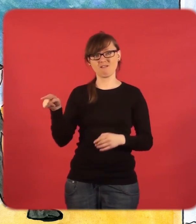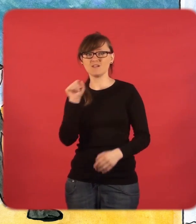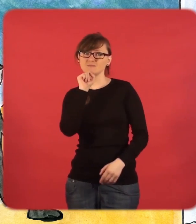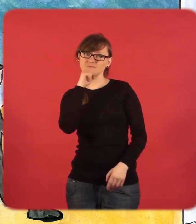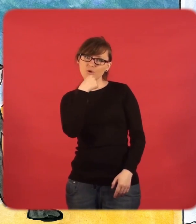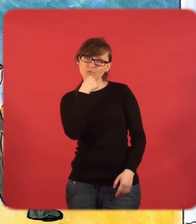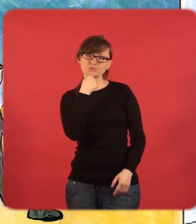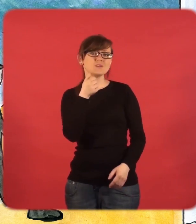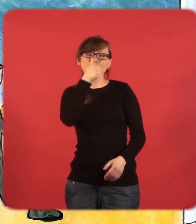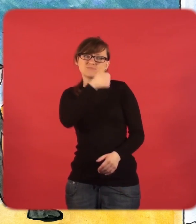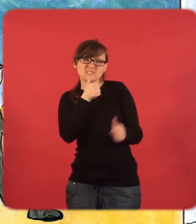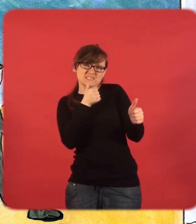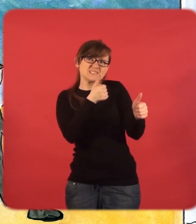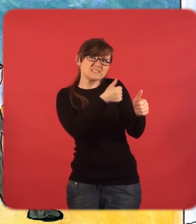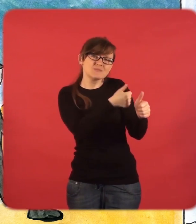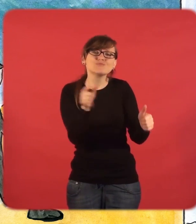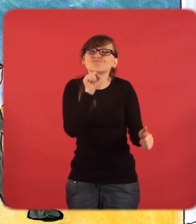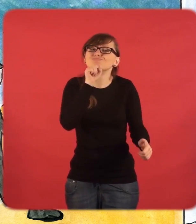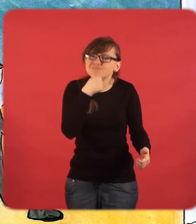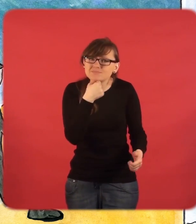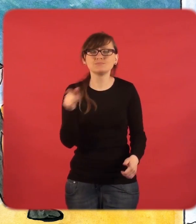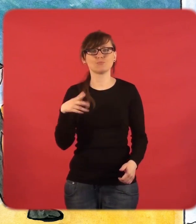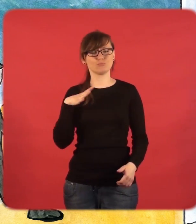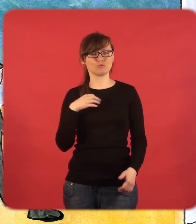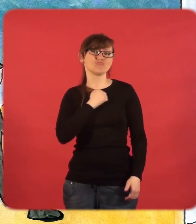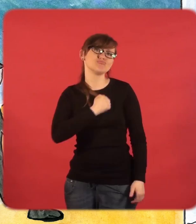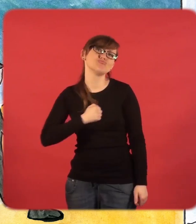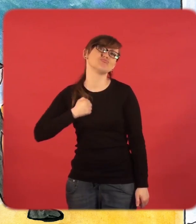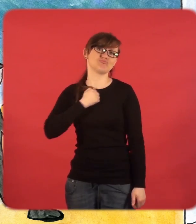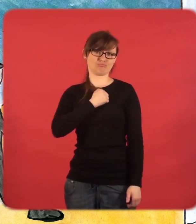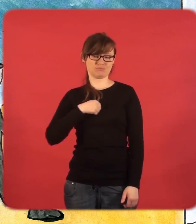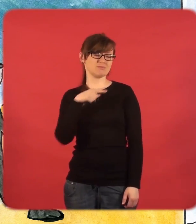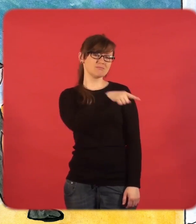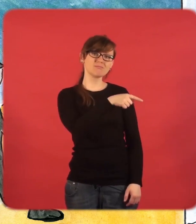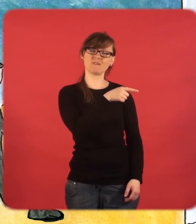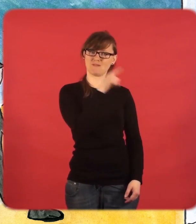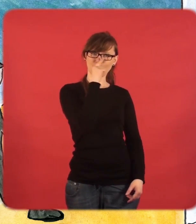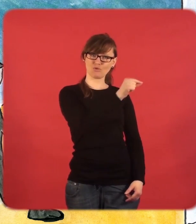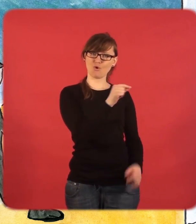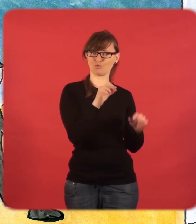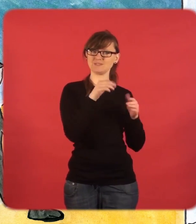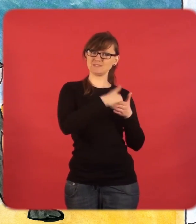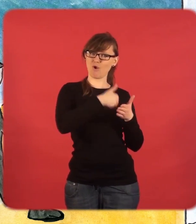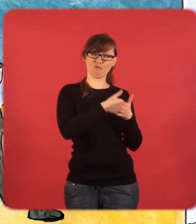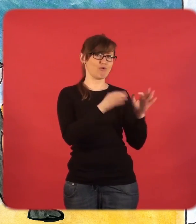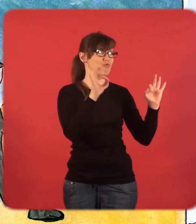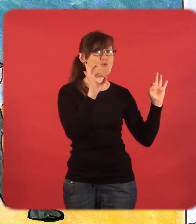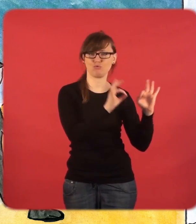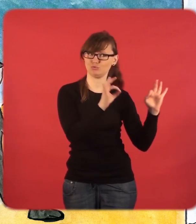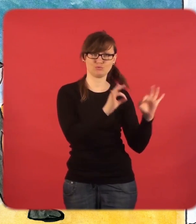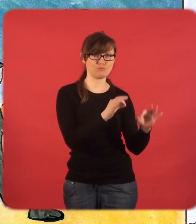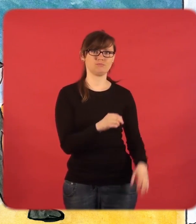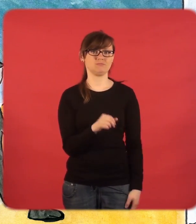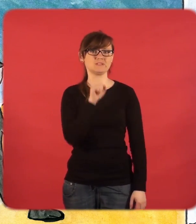Staruszek nie mógł go dogonić. Było mu przykro, że jego syn tak się zachowuje.